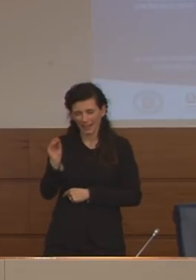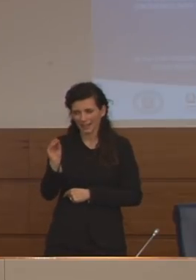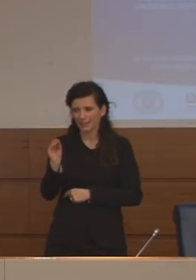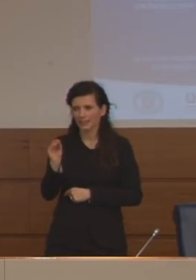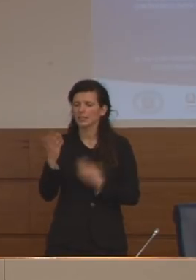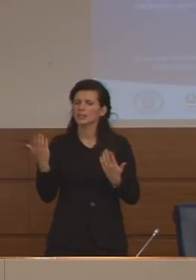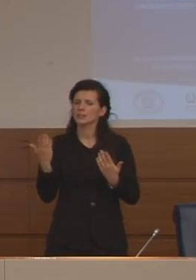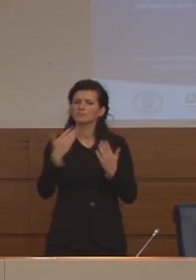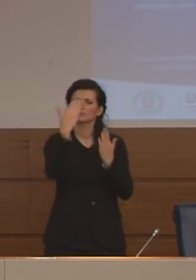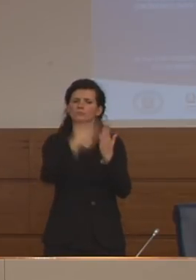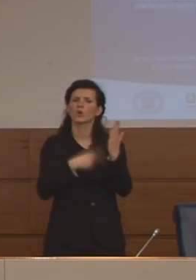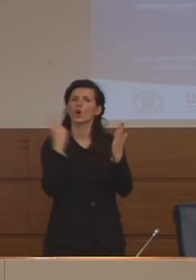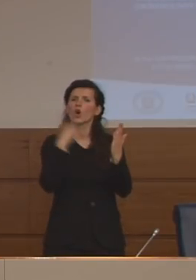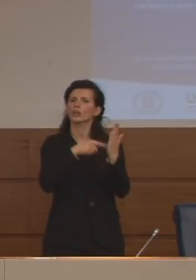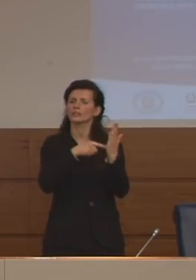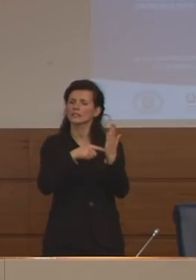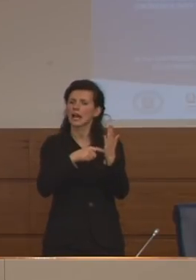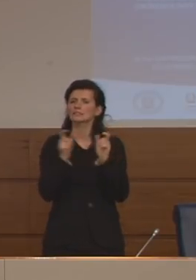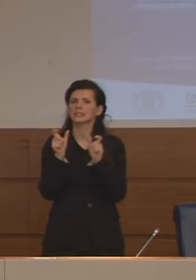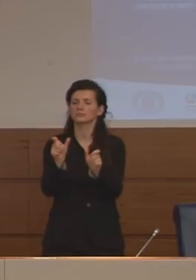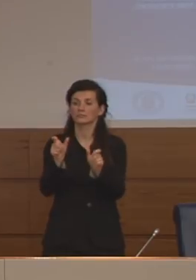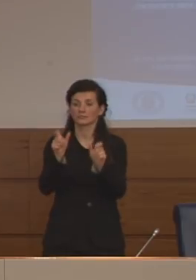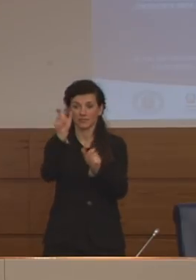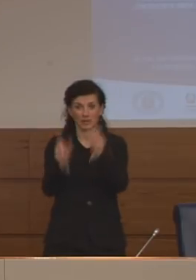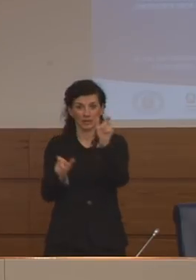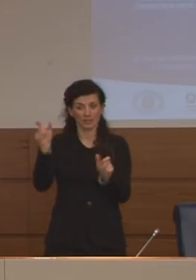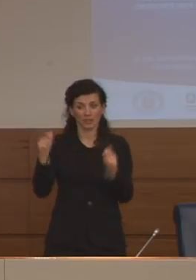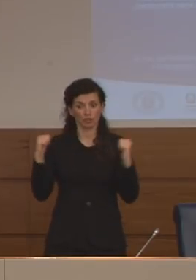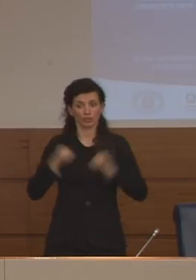cittadini di uscire comunque con naso e bocca coperta.